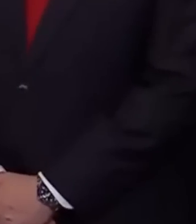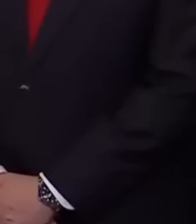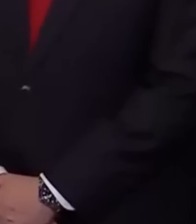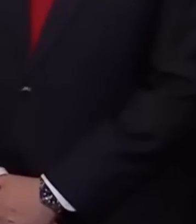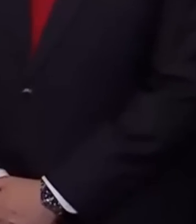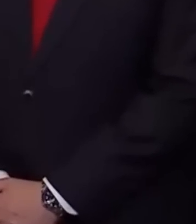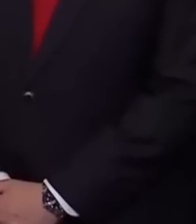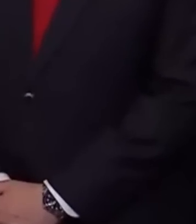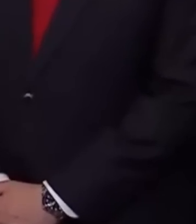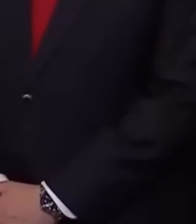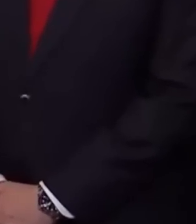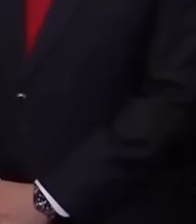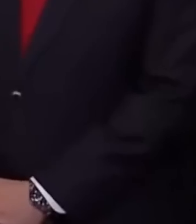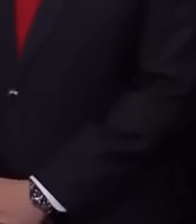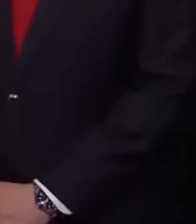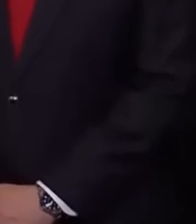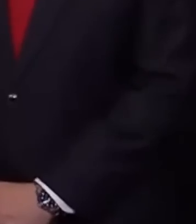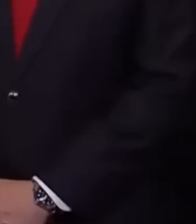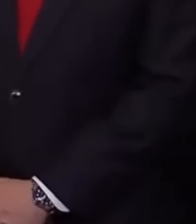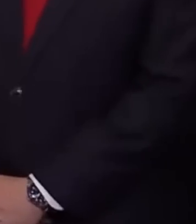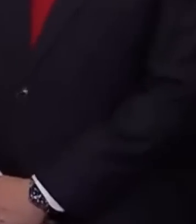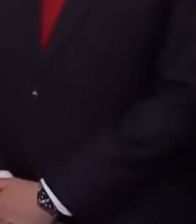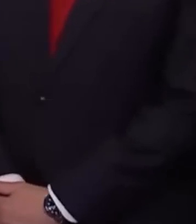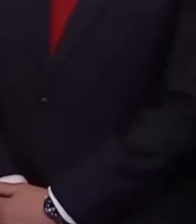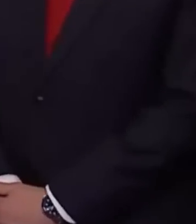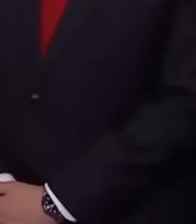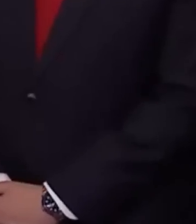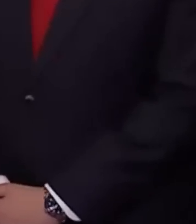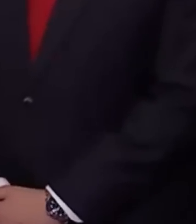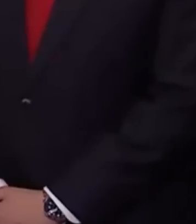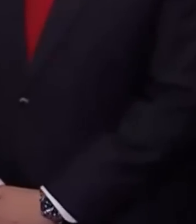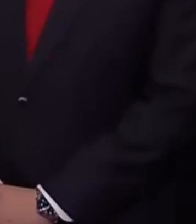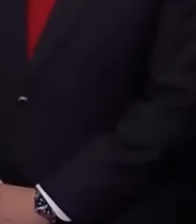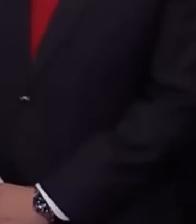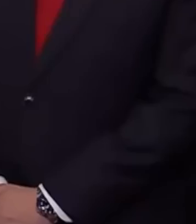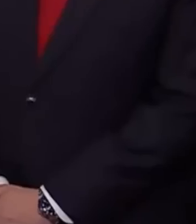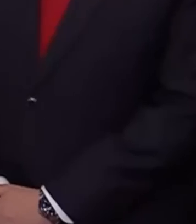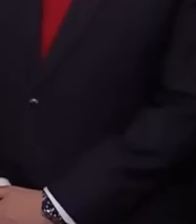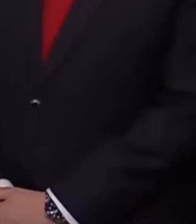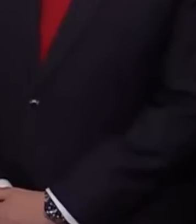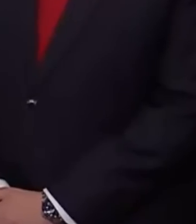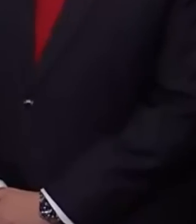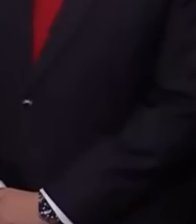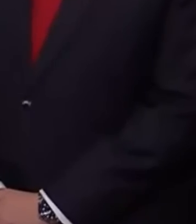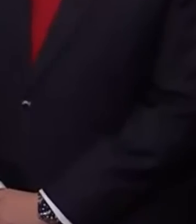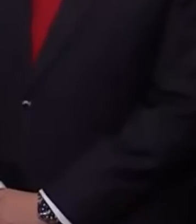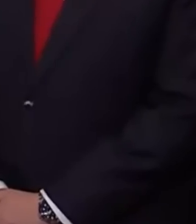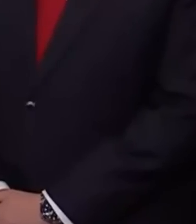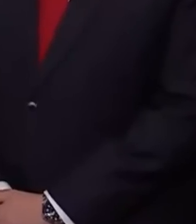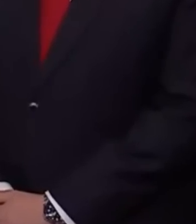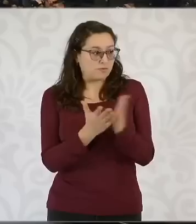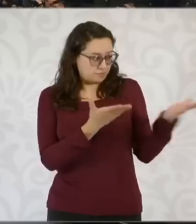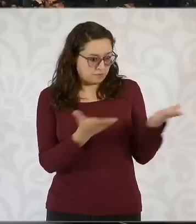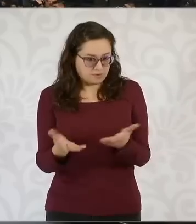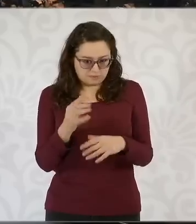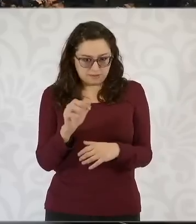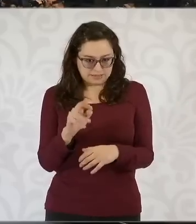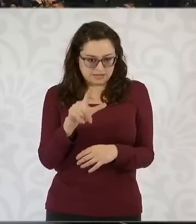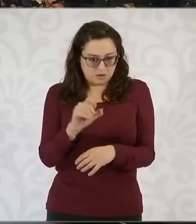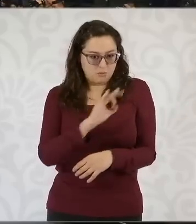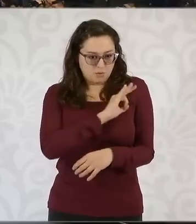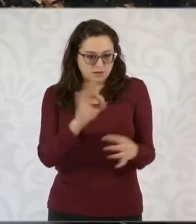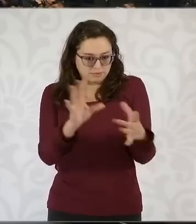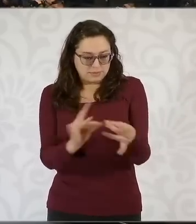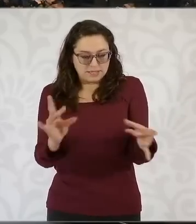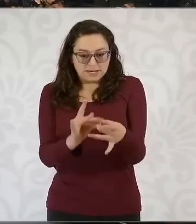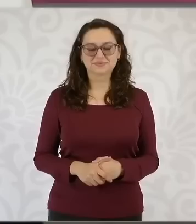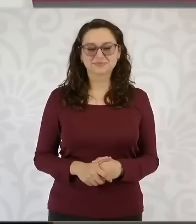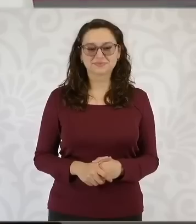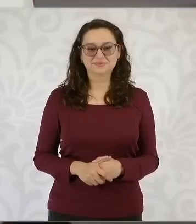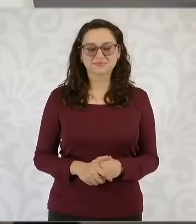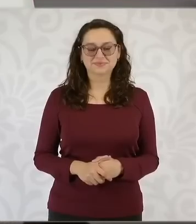situación del hacer hoy el aluminio entre México y Estados Unidos entonces Marcelo sí por favor con